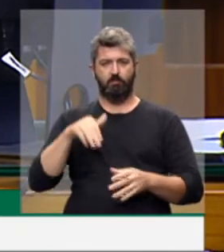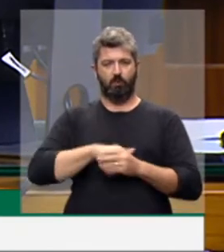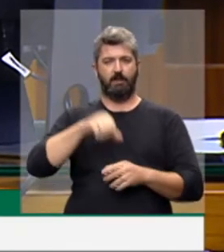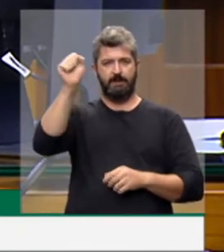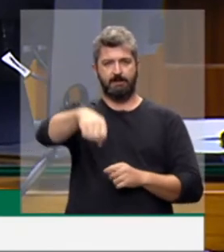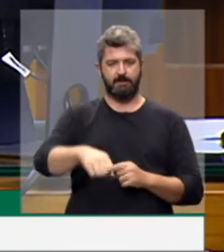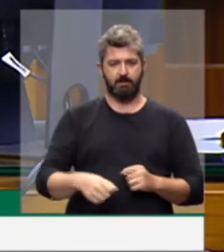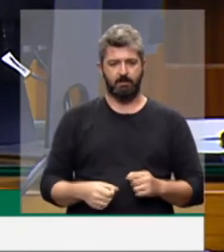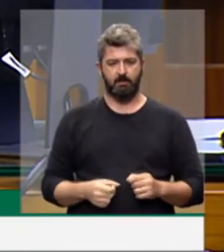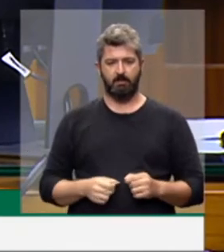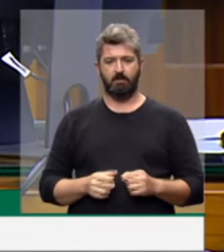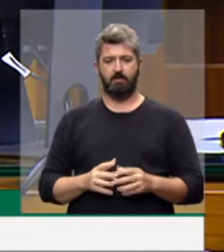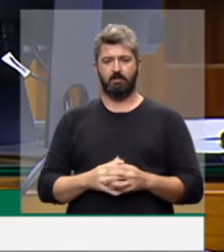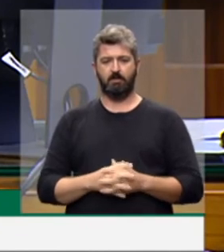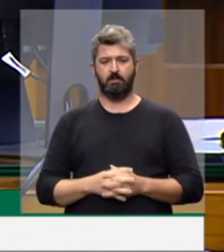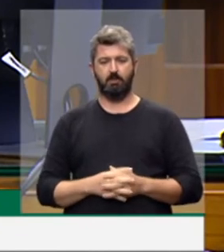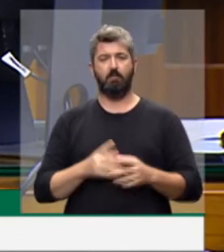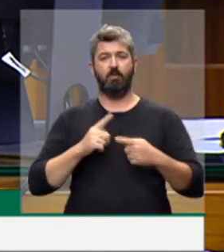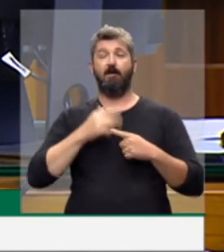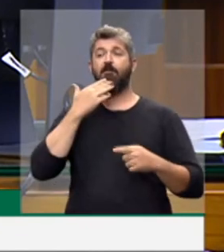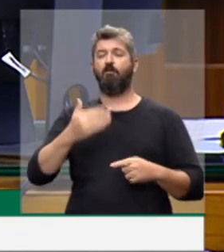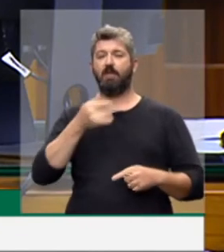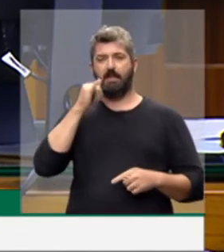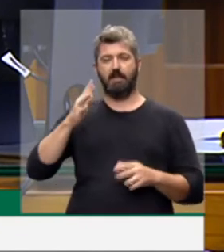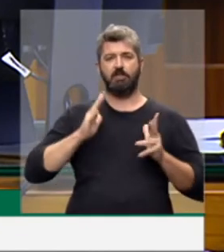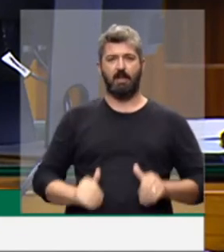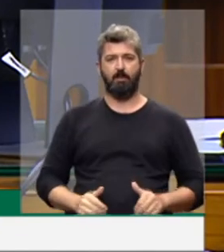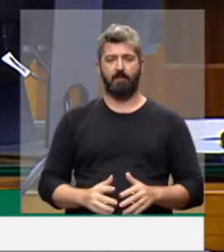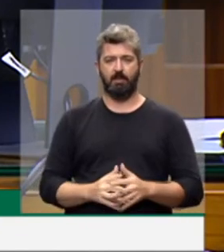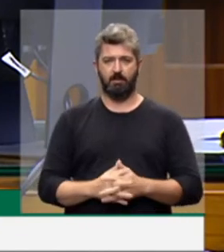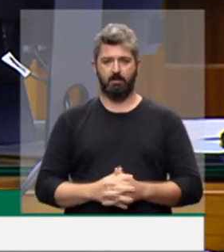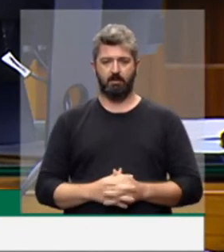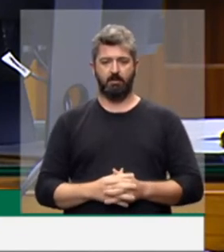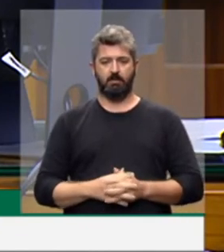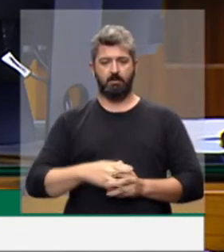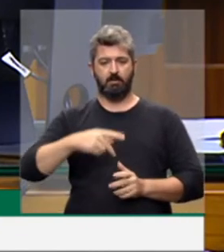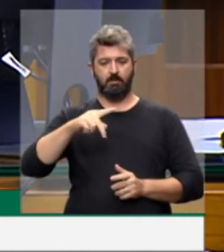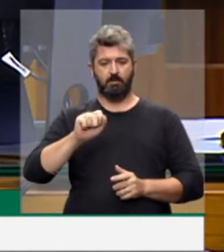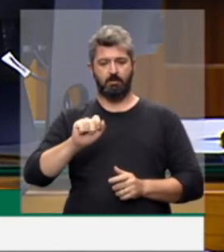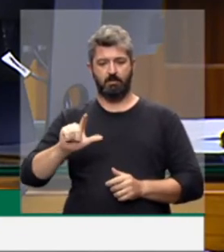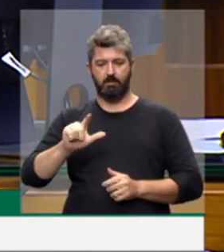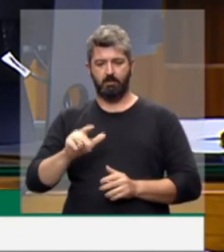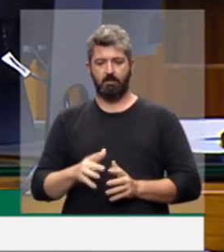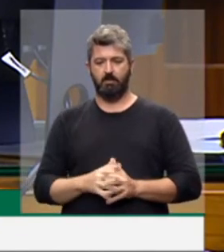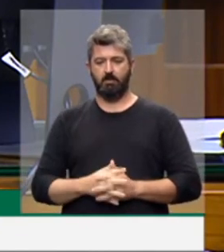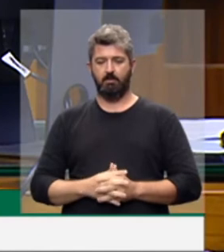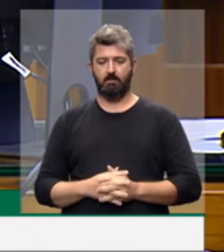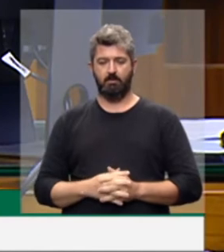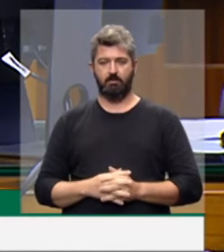VOTA O PSDB? -- [DEPUTADO]: EU VOTO A FAVOR DA RETIRADA DA MATÉRIA. -- [PRESIDENTE]: ENTÃO VOTA SIM. PSL VOTA? -- [DEPUTADO]: PORQUE É